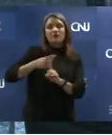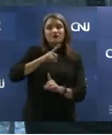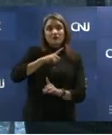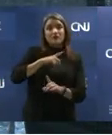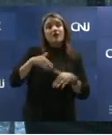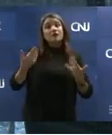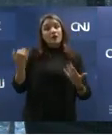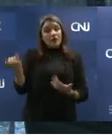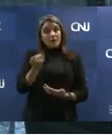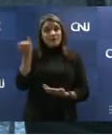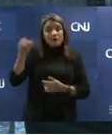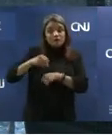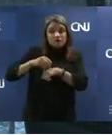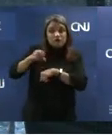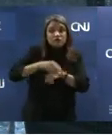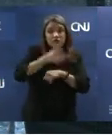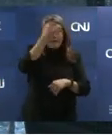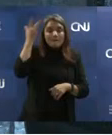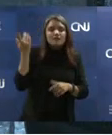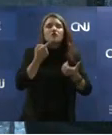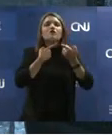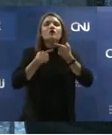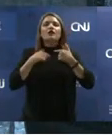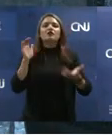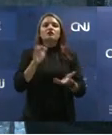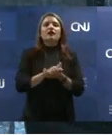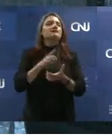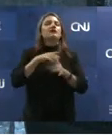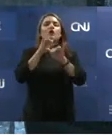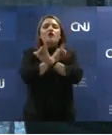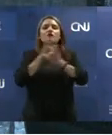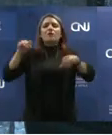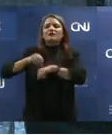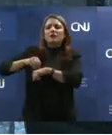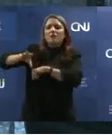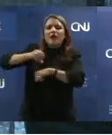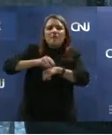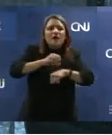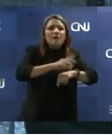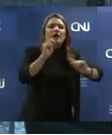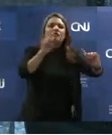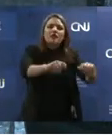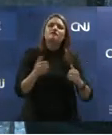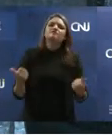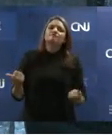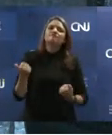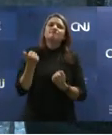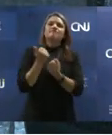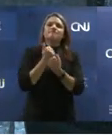se casar informações que possam auxiliá los na realização deste relevante projeto de vida.